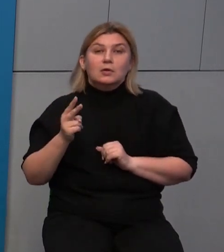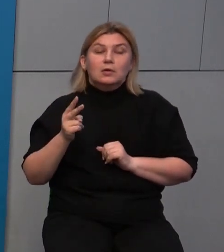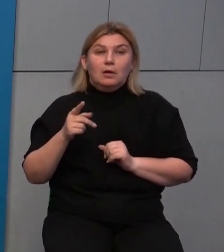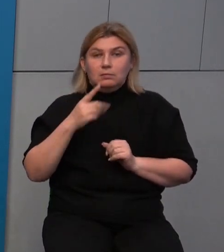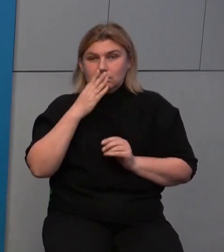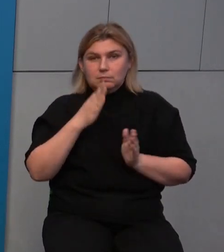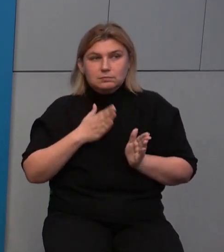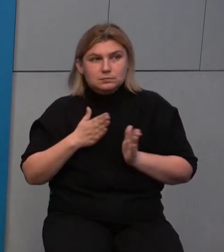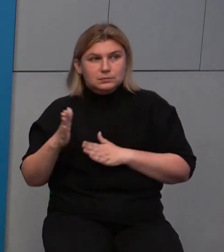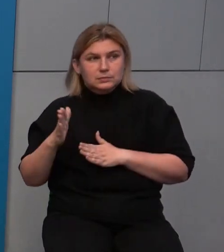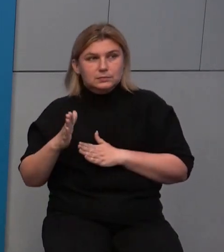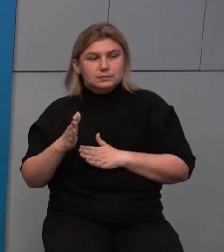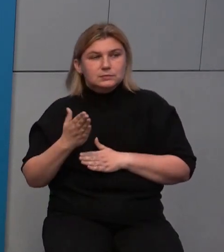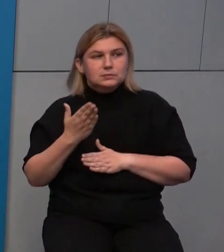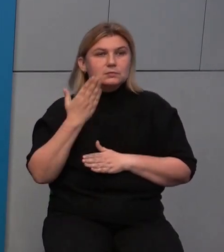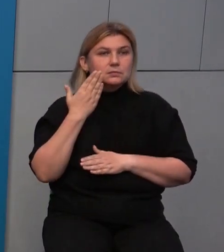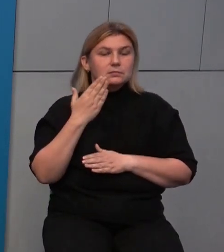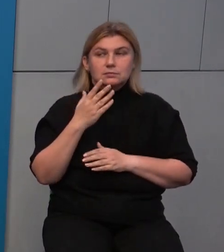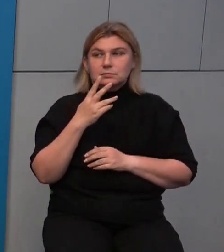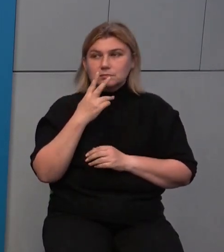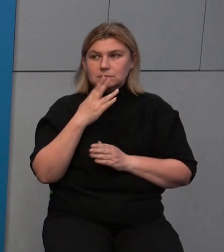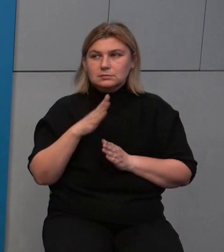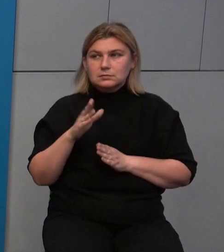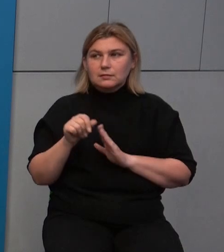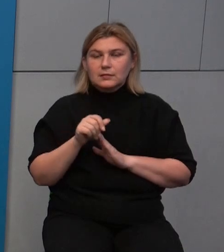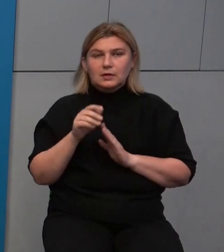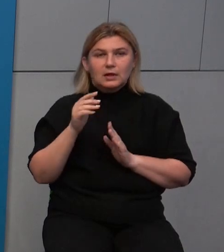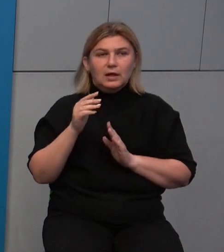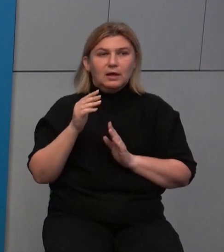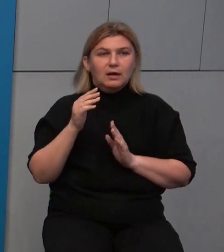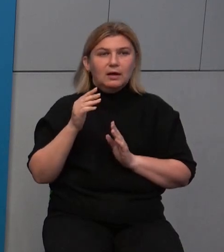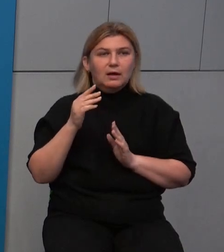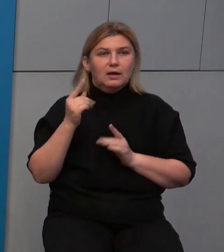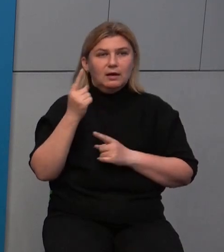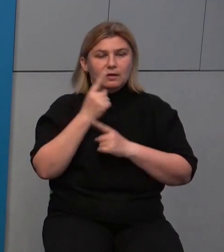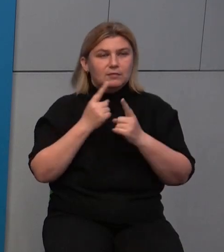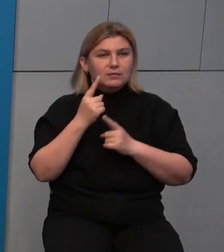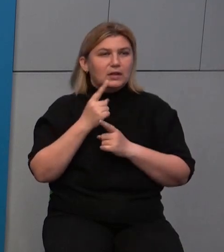to jest taka baza dla filozofek ekofeministycznych,